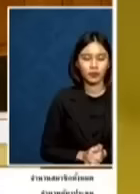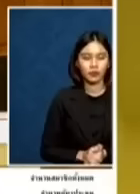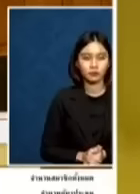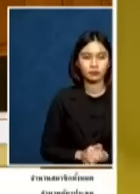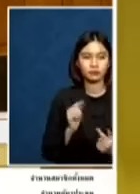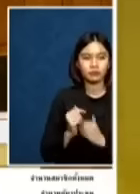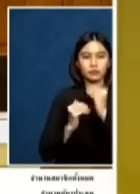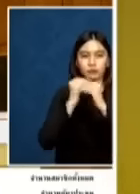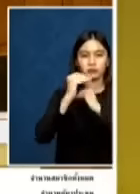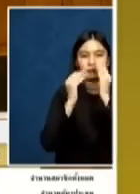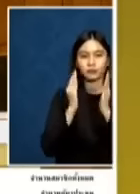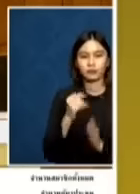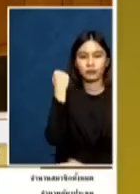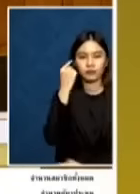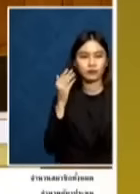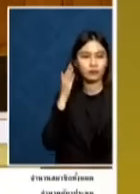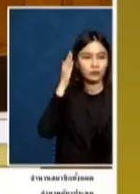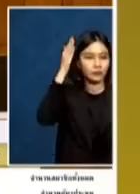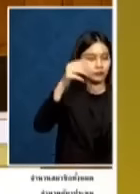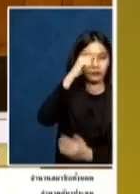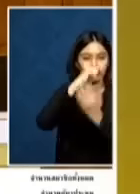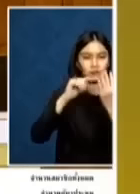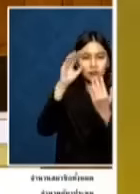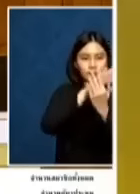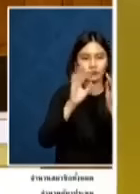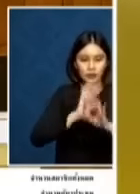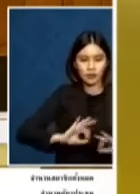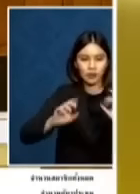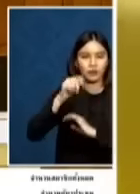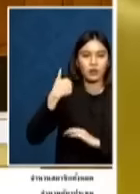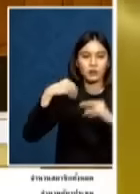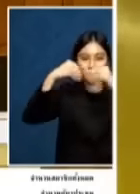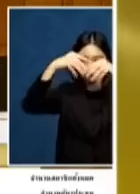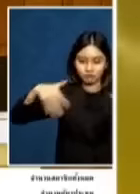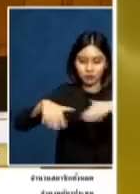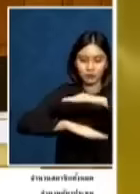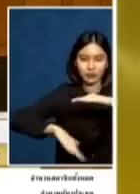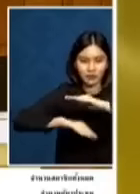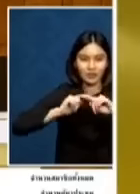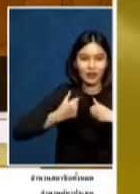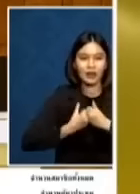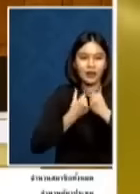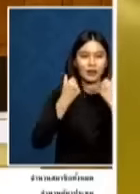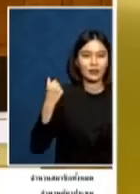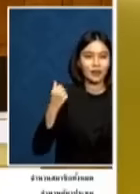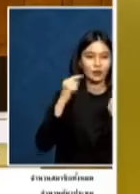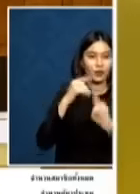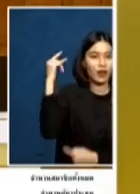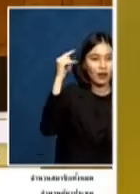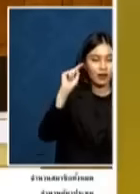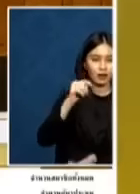ว่า 2 วันที่ผ่านมาเนี่ยหลุด 1,300 จุดอื คือวันนี้วันที่ 19 เมื่อวาน 18 คือวัน